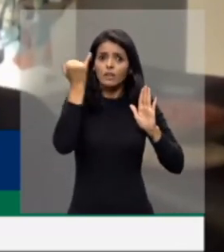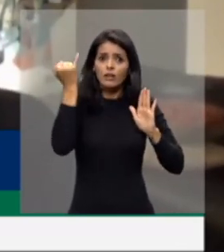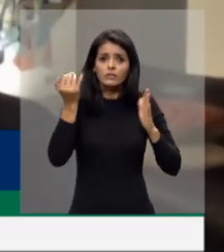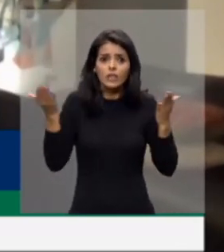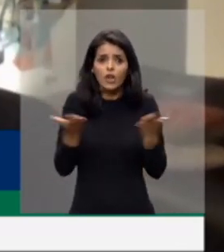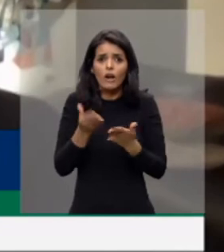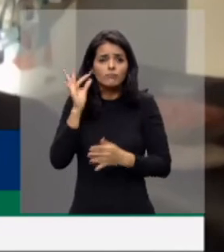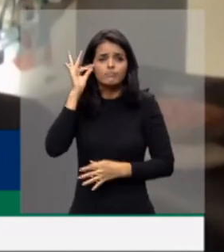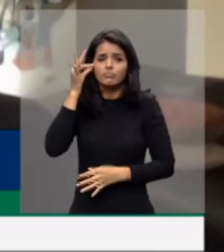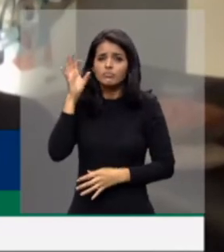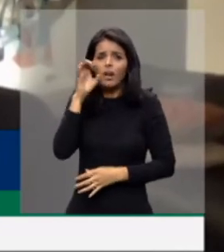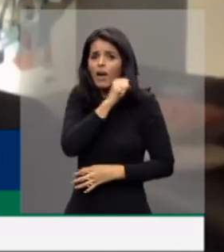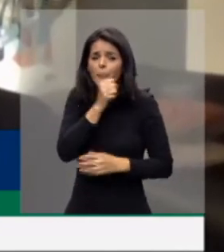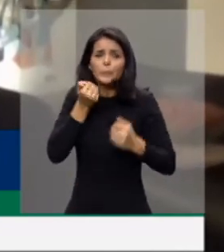MELHOR DEBATIDA, NÃO FAZ SENTIDO QUE NÓS APROVEMOS UMA